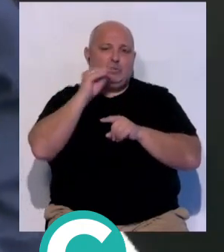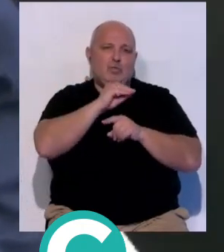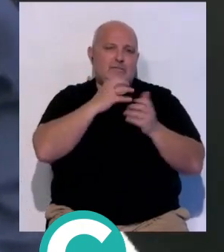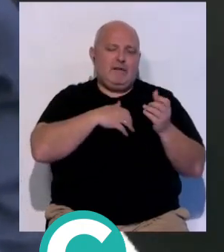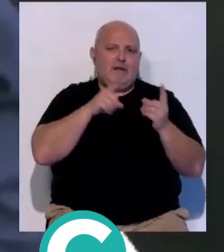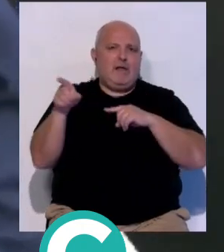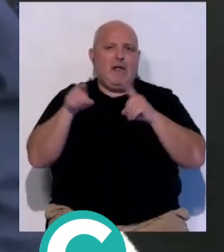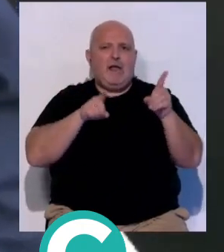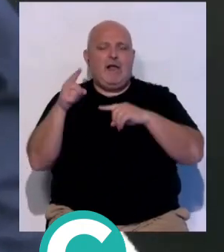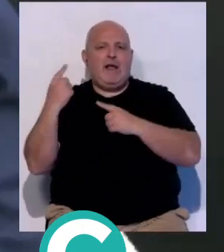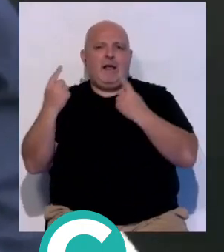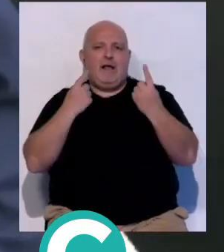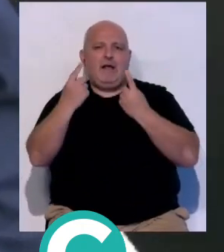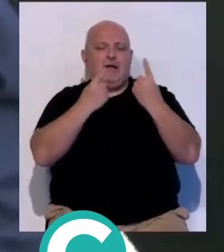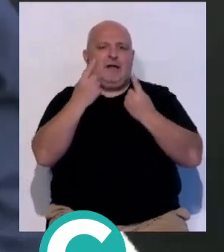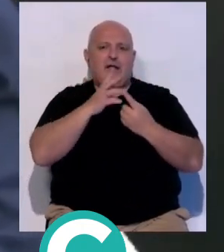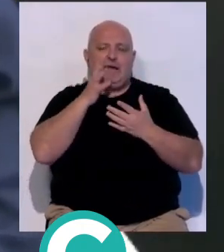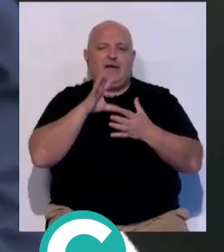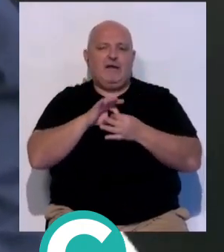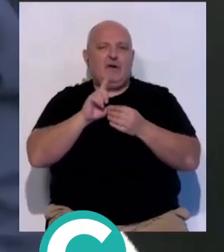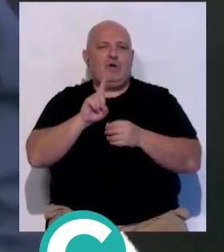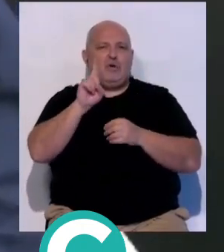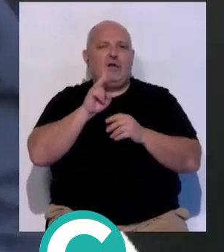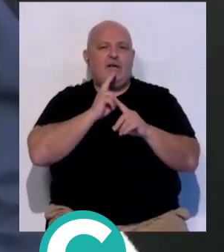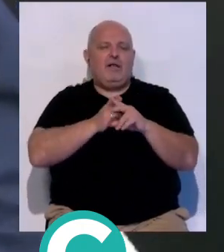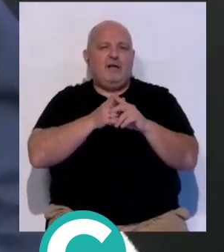es que hay alguna por ejemplo y por ejemplo en el norte hace una palabra antes hablaba Alfredo